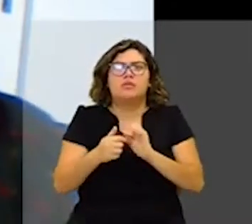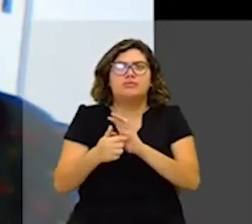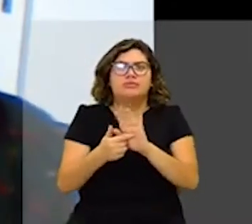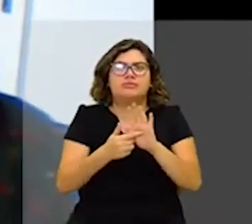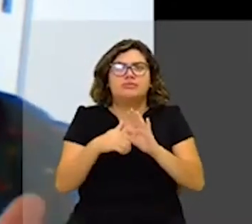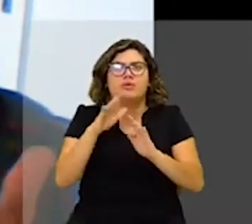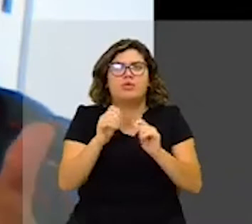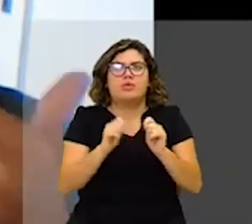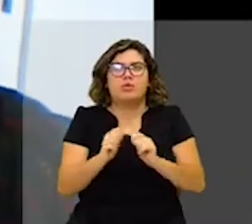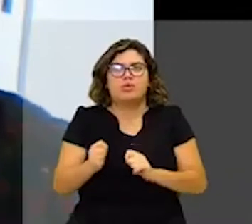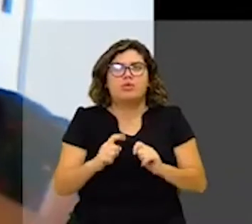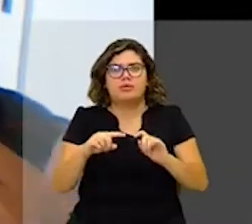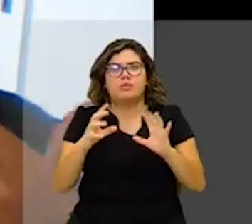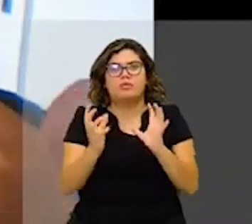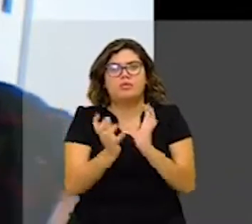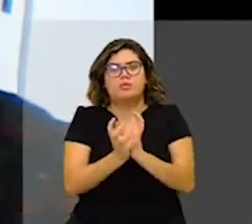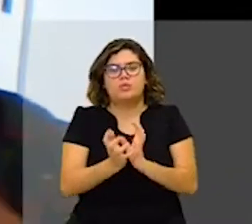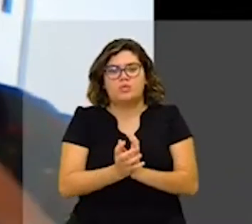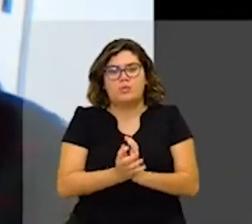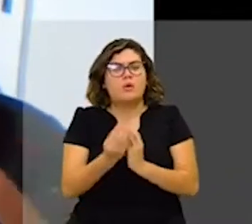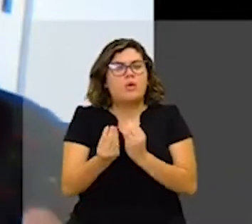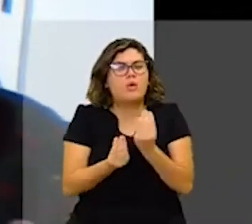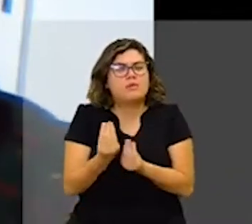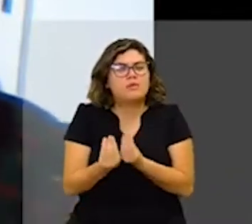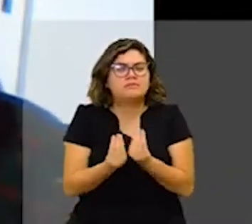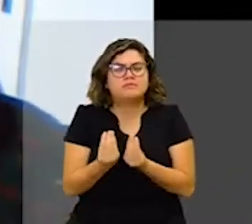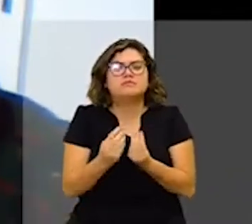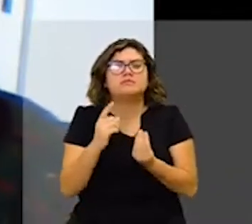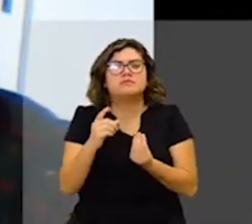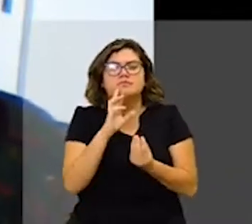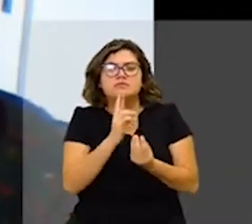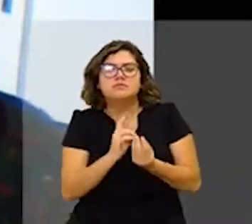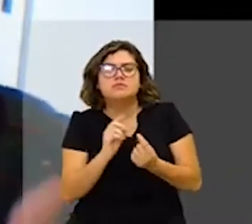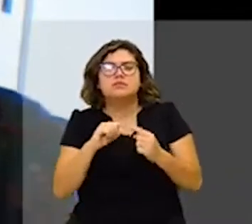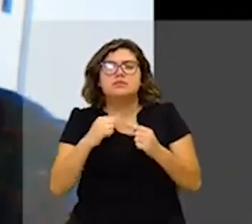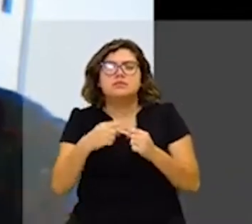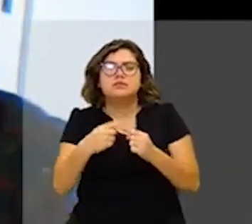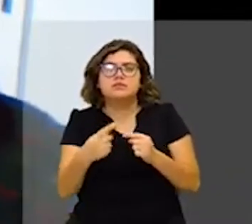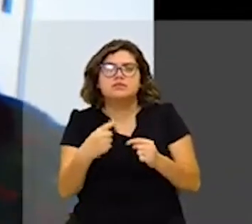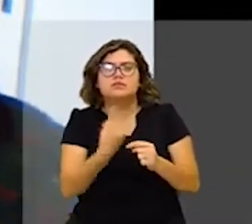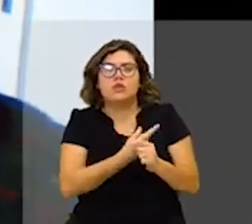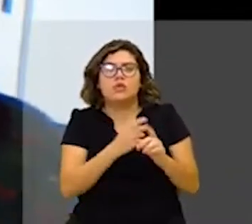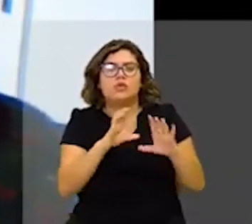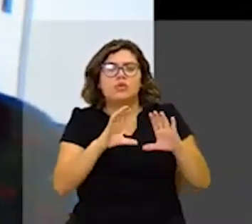livros Então como que Quais consequências que isso traz também pra proposição dessa candidaturas